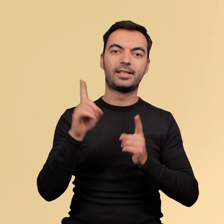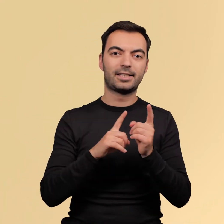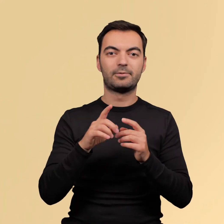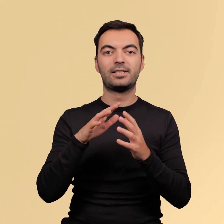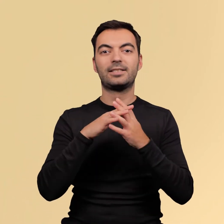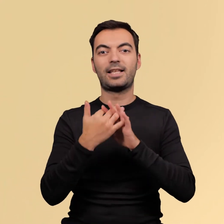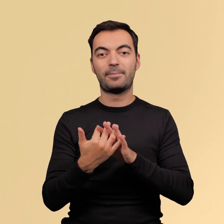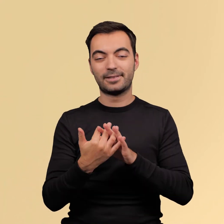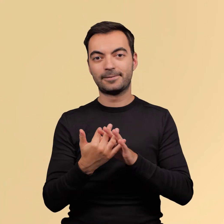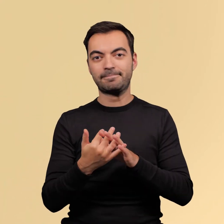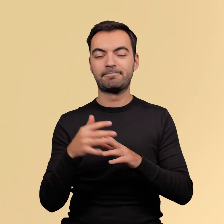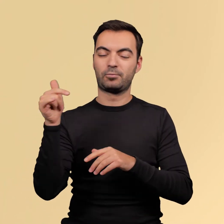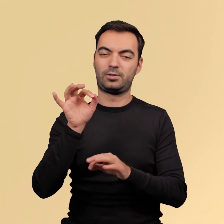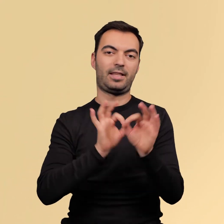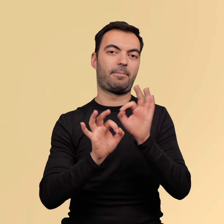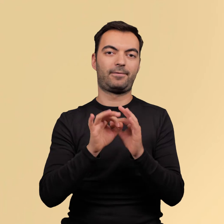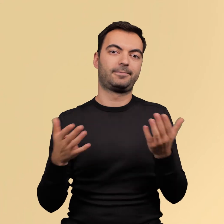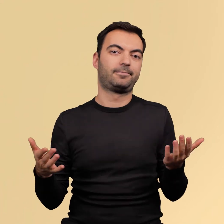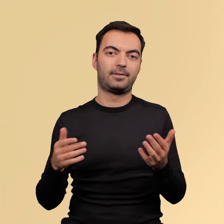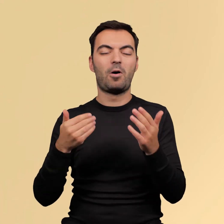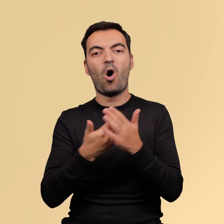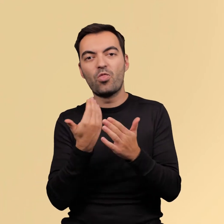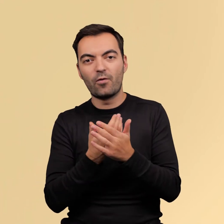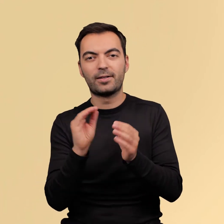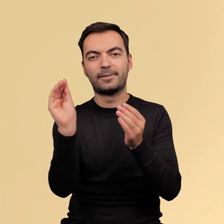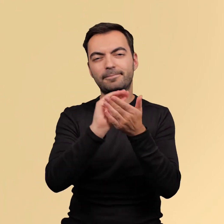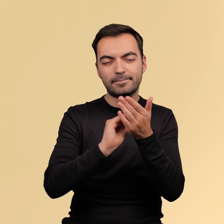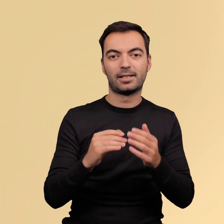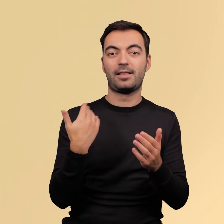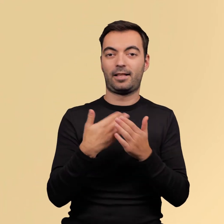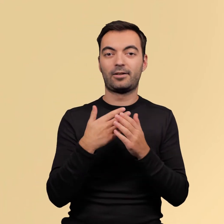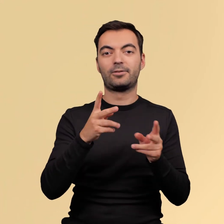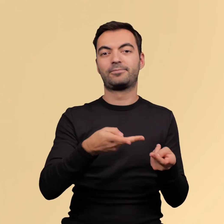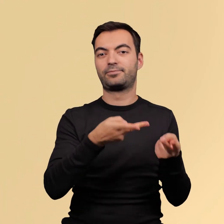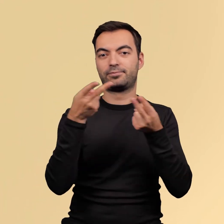jednak czasami dzieło sztuki wymaga naprawy czy odnowienia.